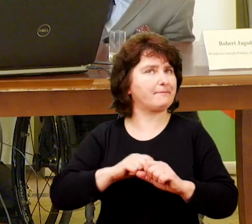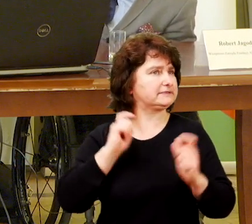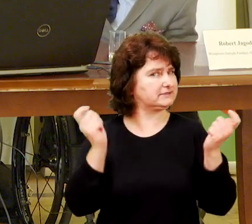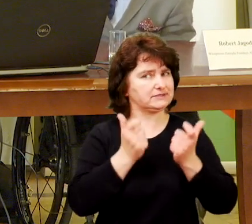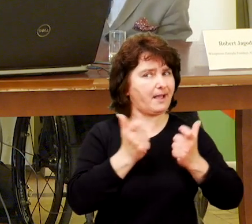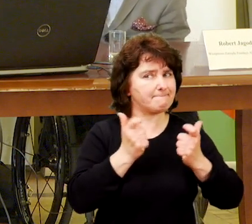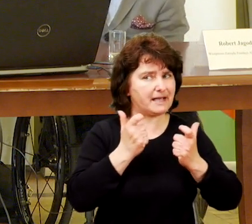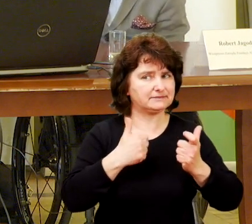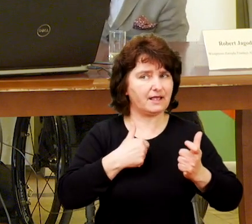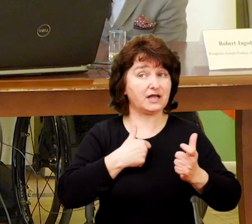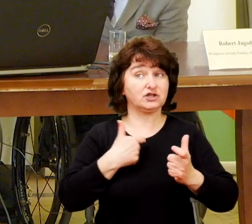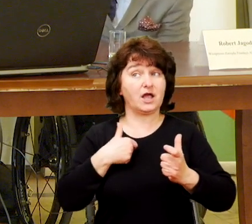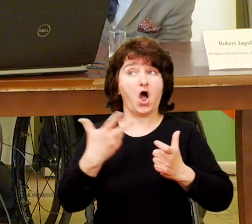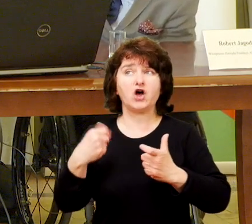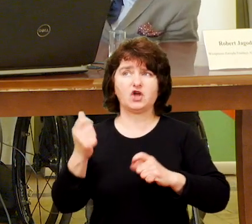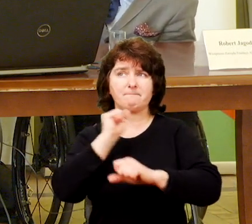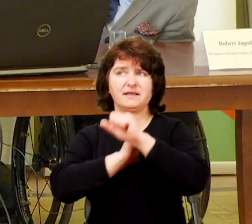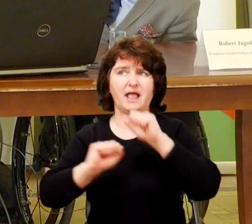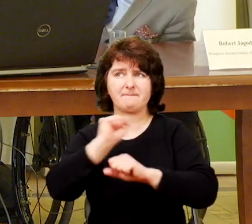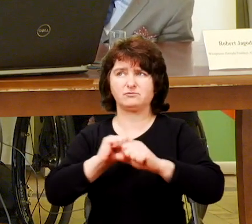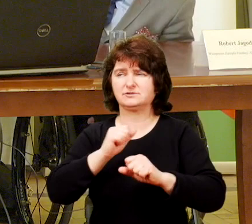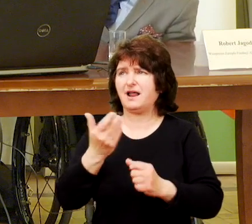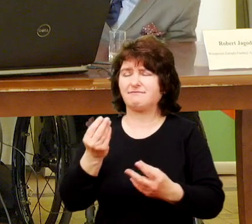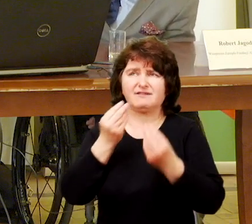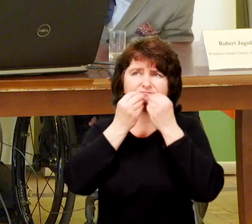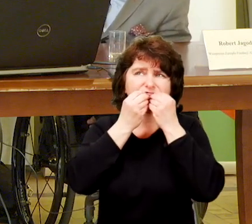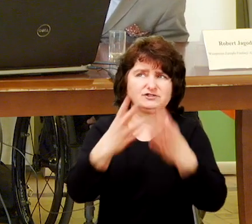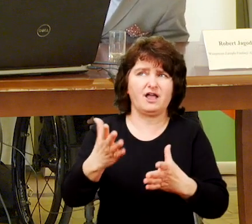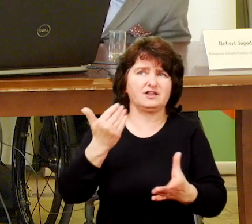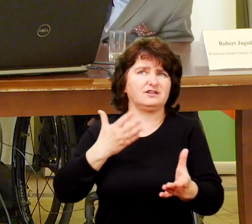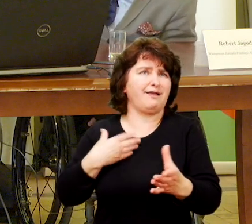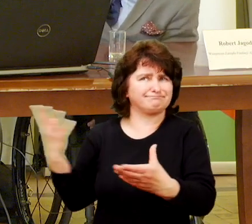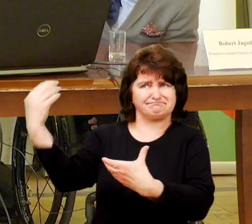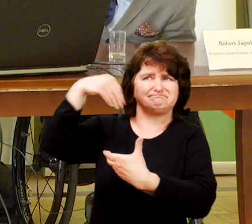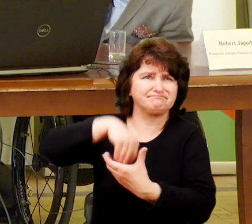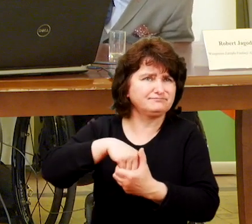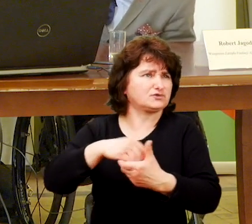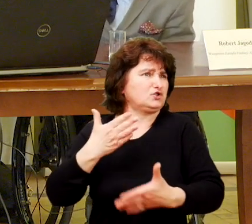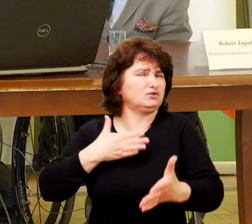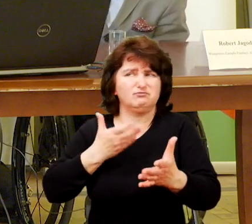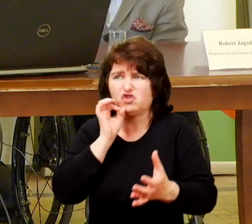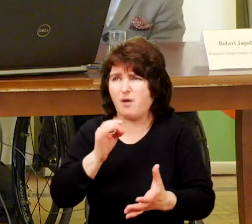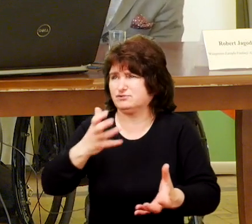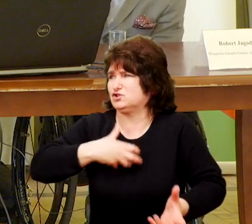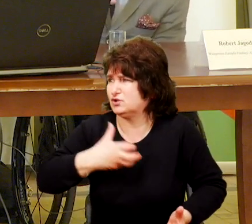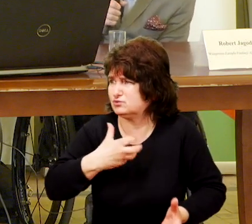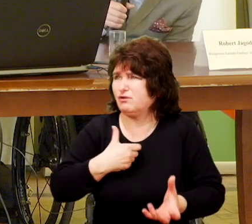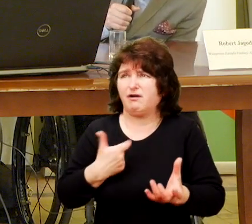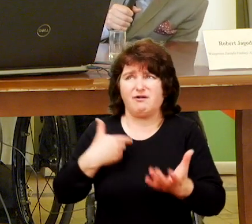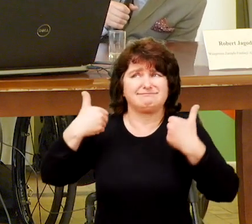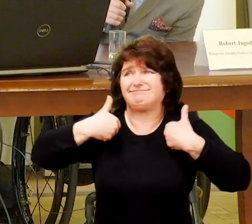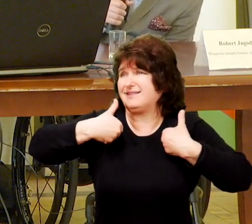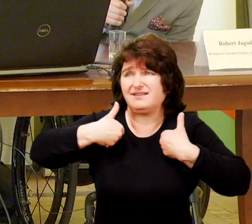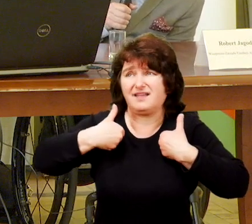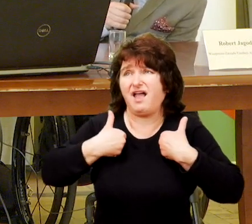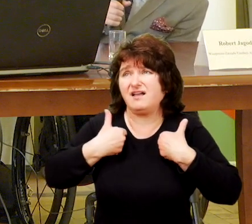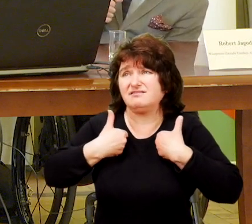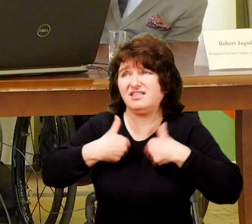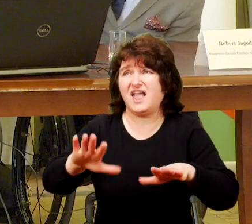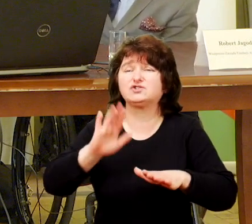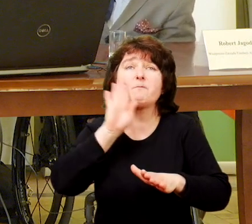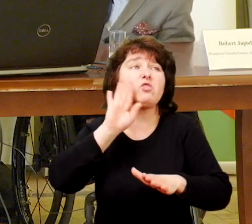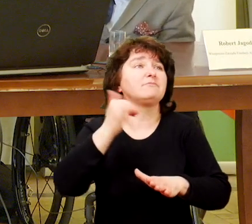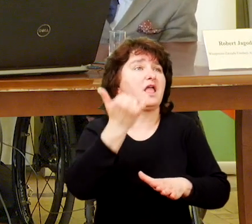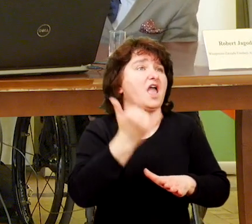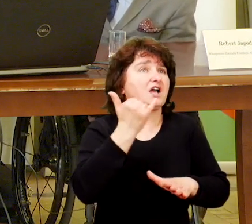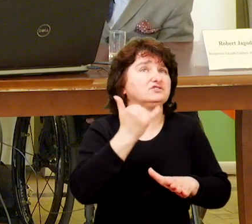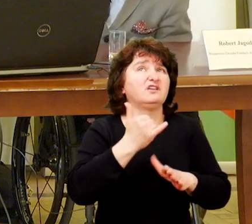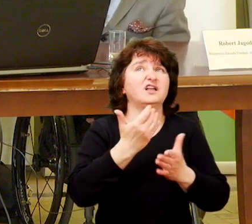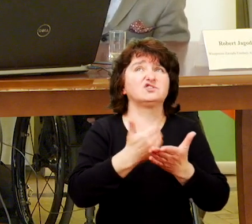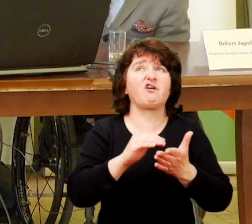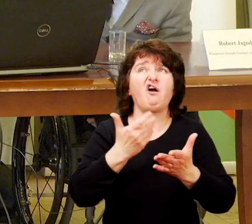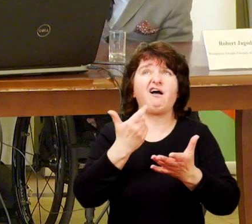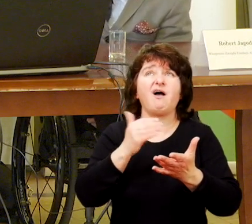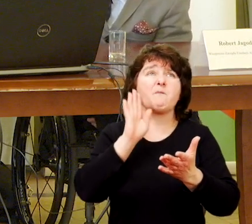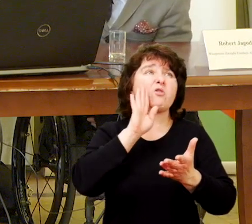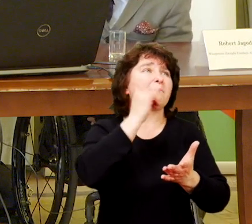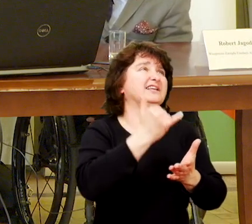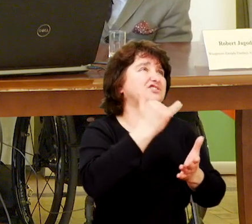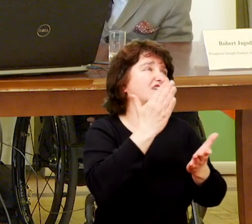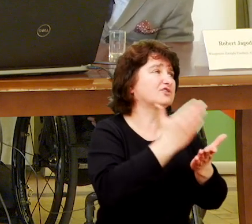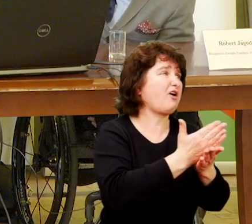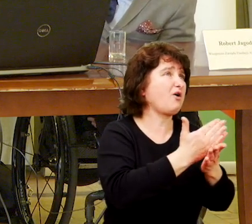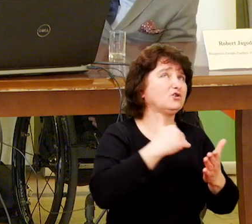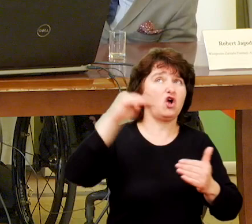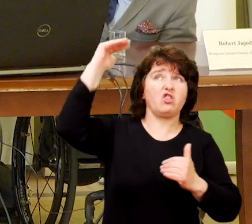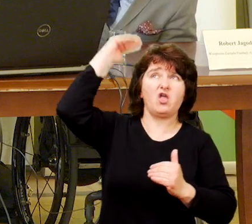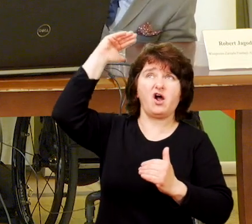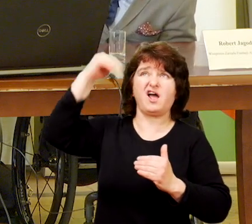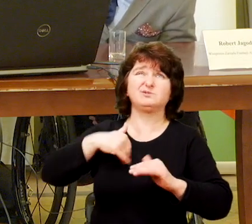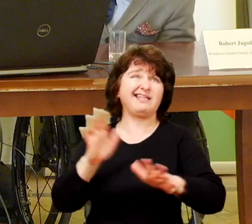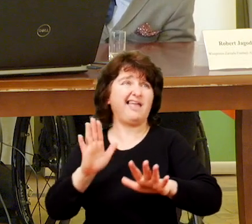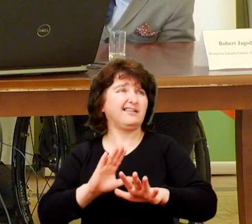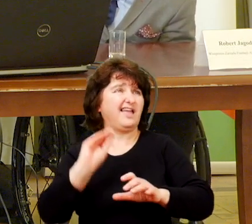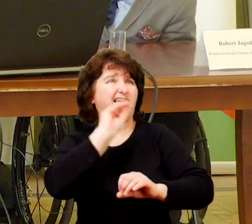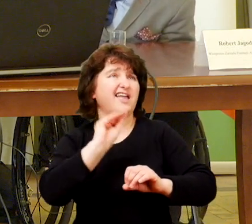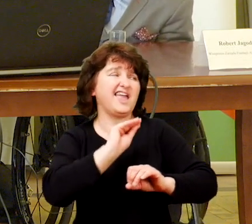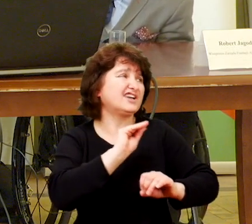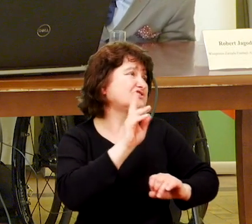że nasi uczestnicy tak świetnie się z nami i w naszych programach czują, że tak naprawdę nie chcą tak jak dziecko które dorasta i dojrzewa ma syndrom braku dorosłości społecznej i nie chce opuścić domu.